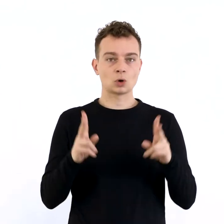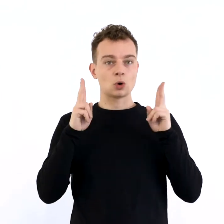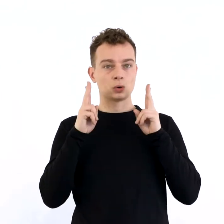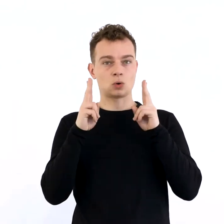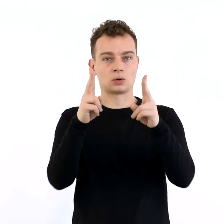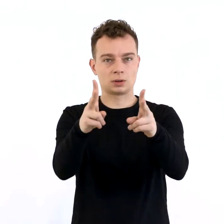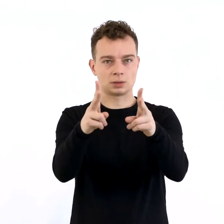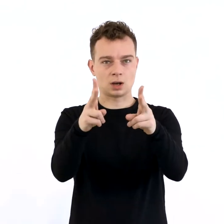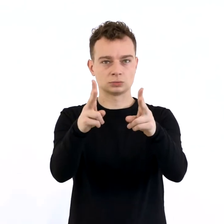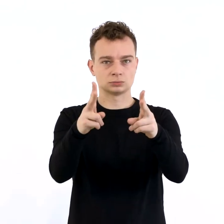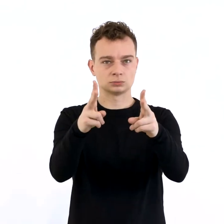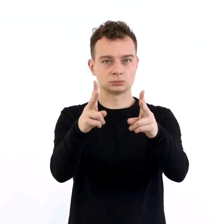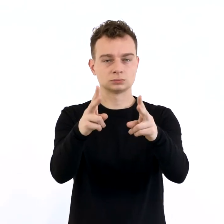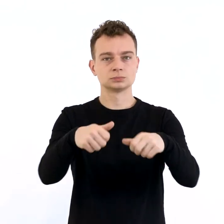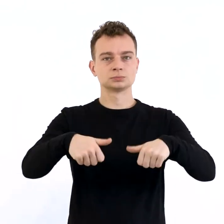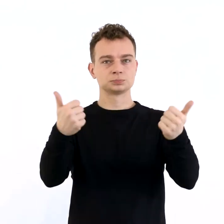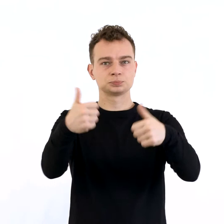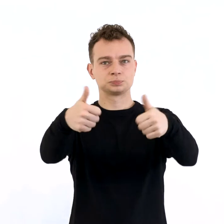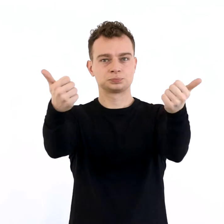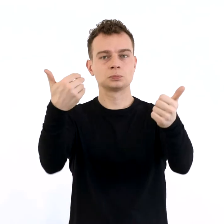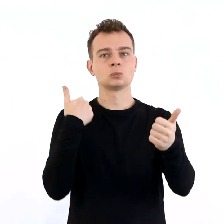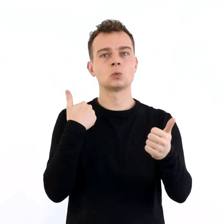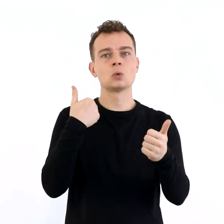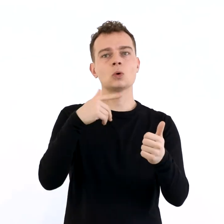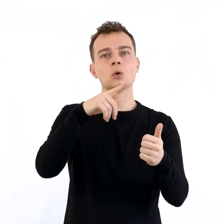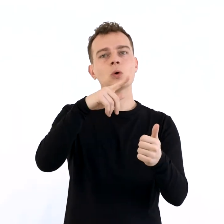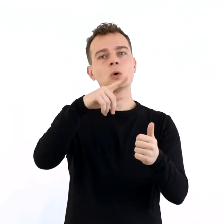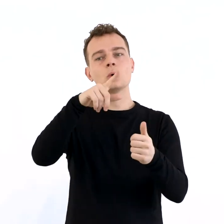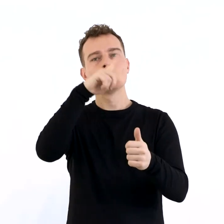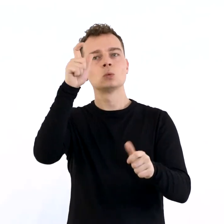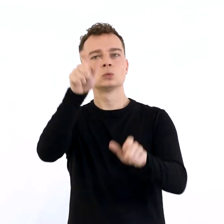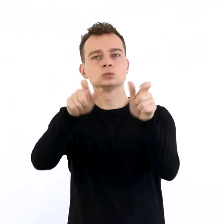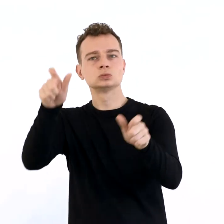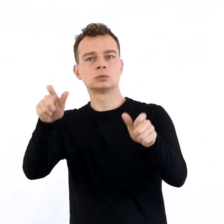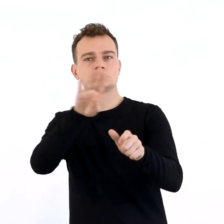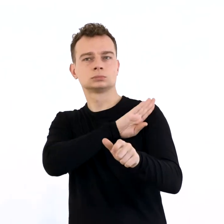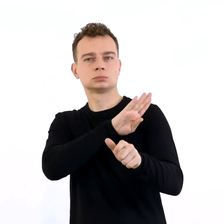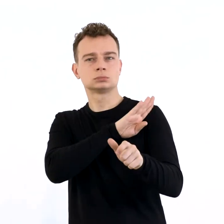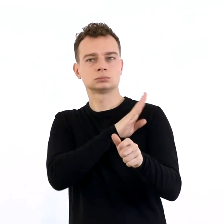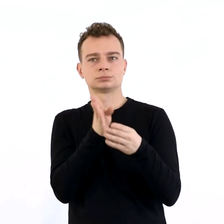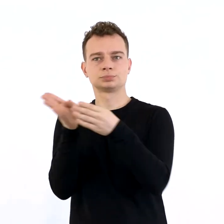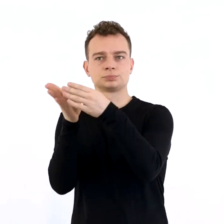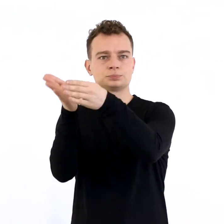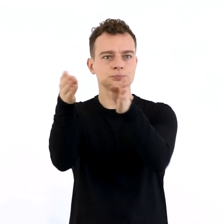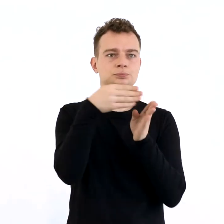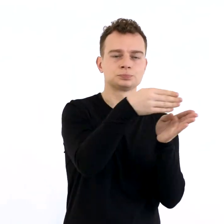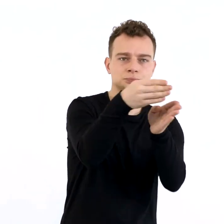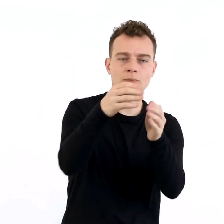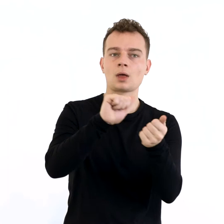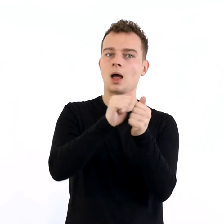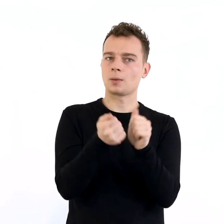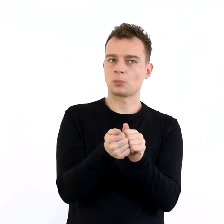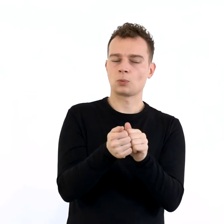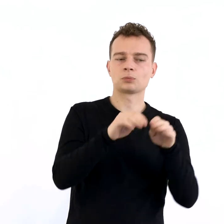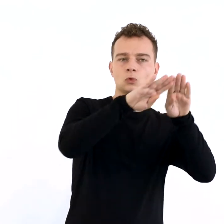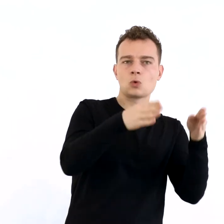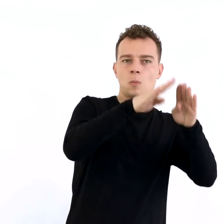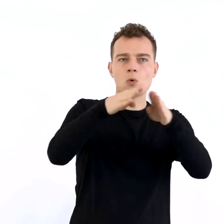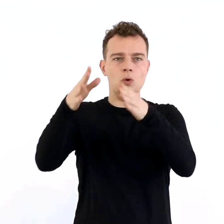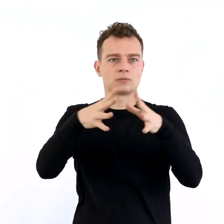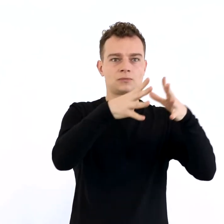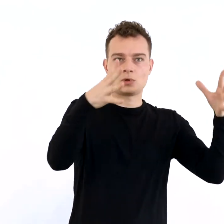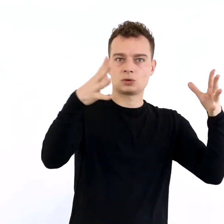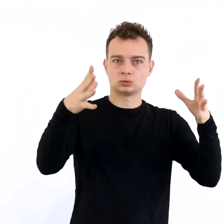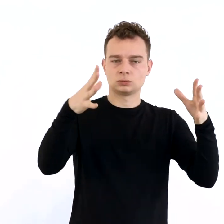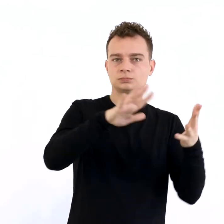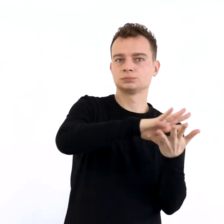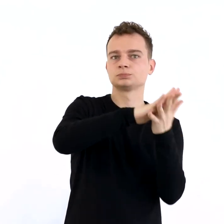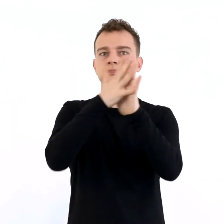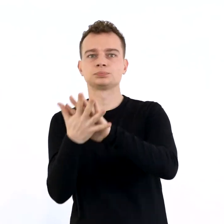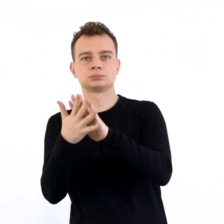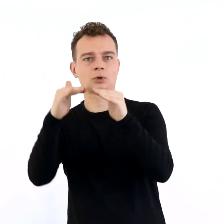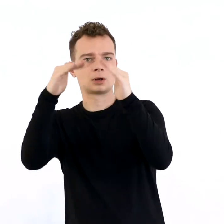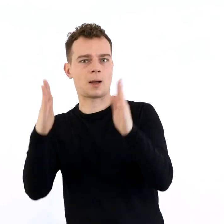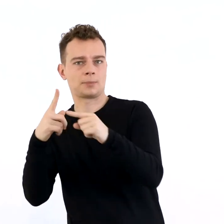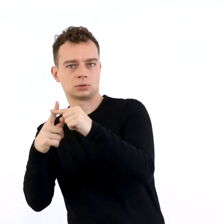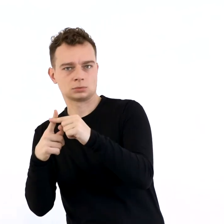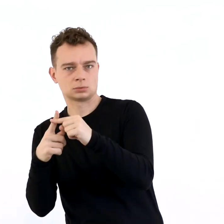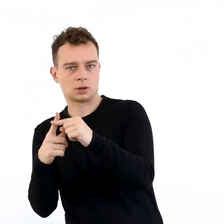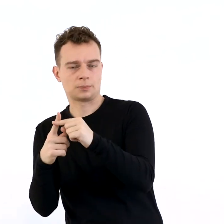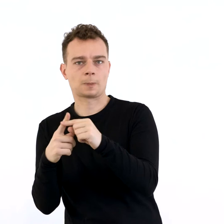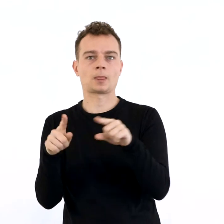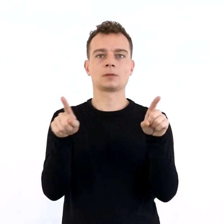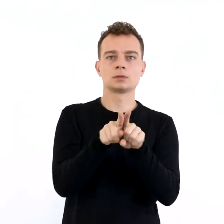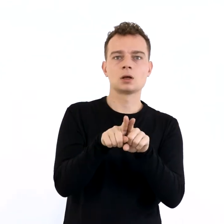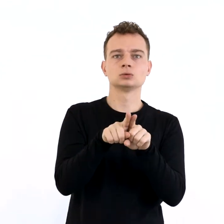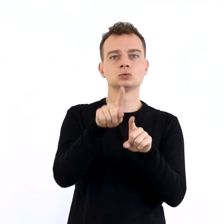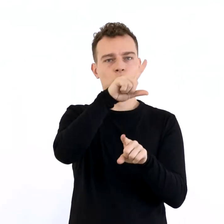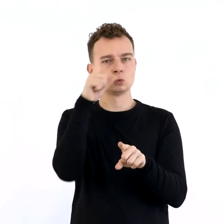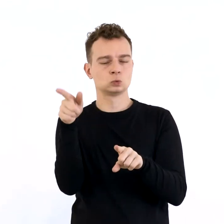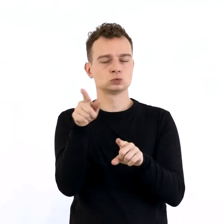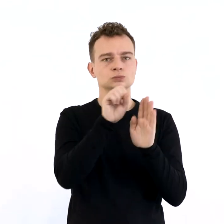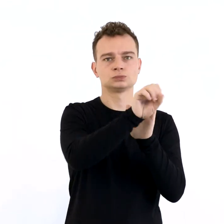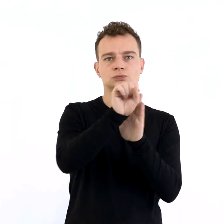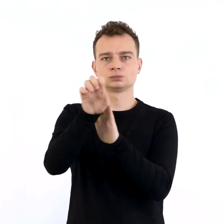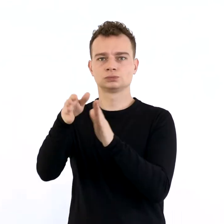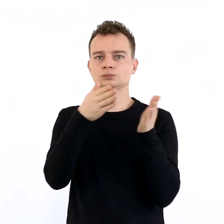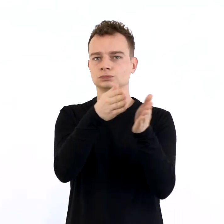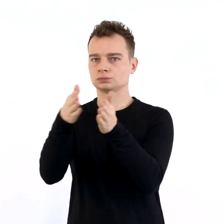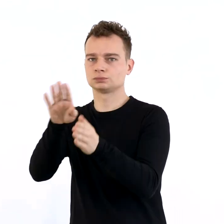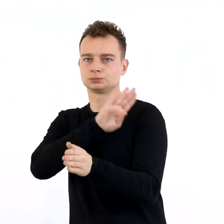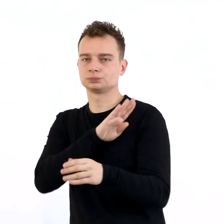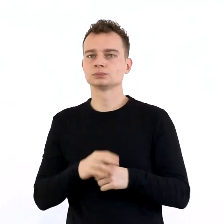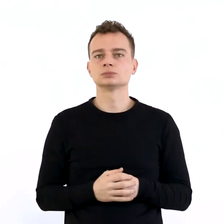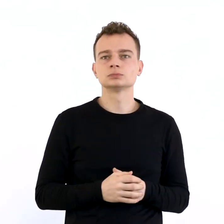Zmarłych chowano w niszach grobowych wzdłuż korytarzy lub w większych komorach, przerobionych na kaplice.